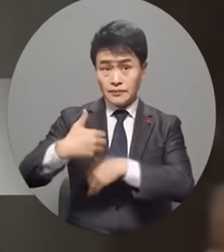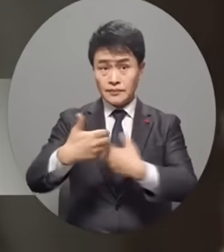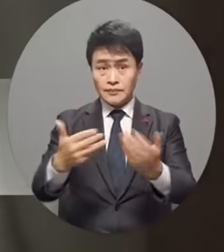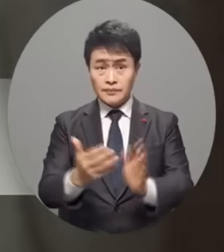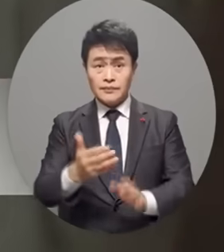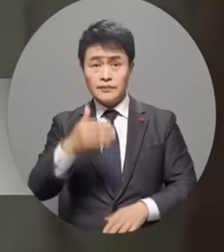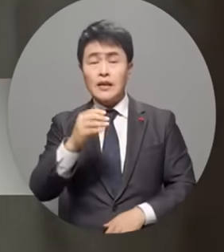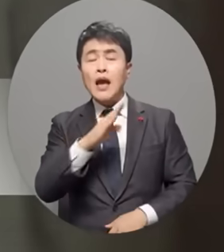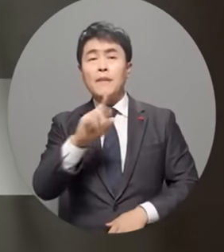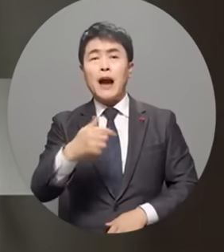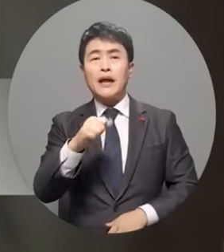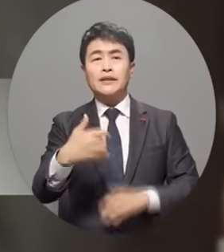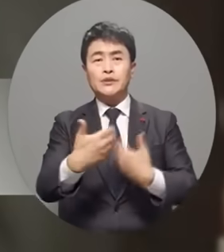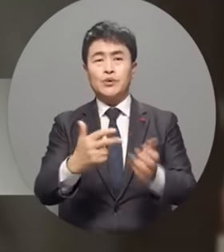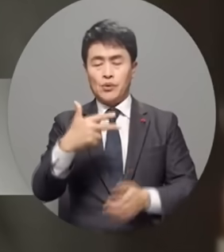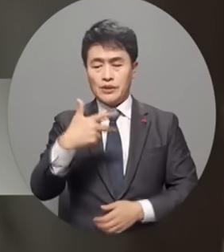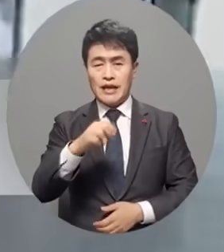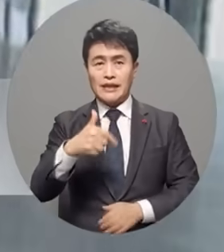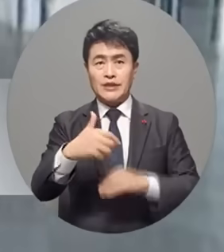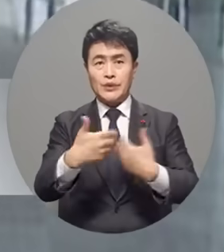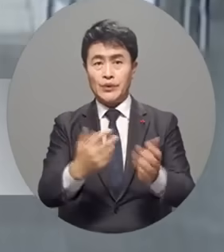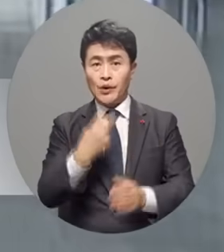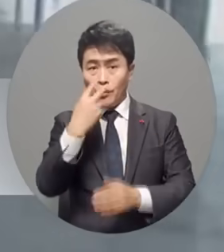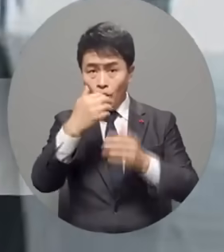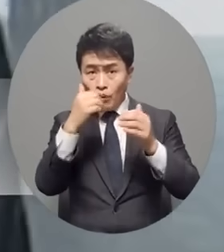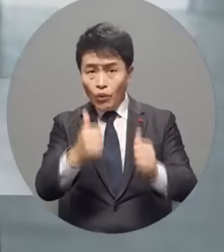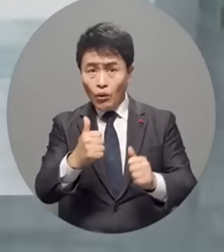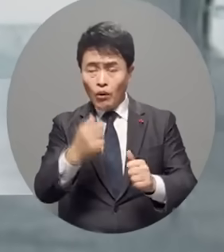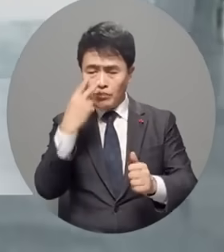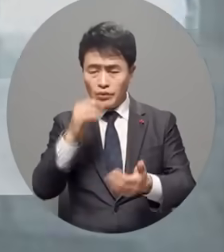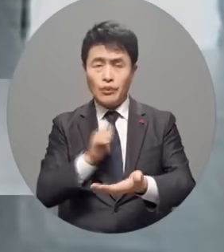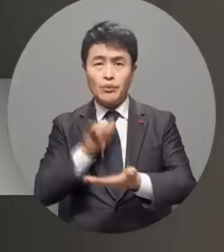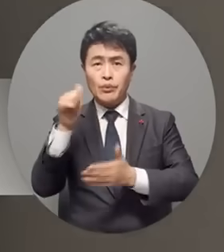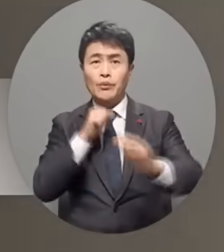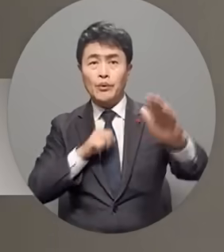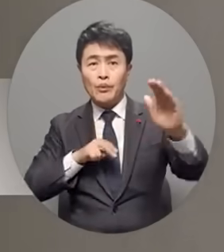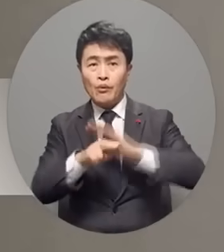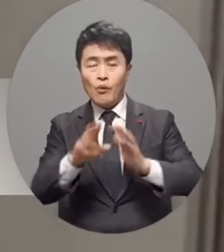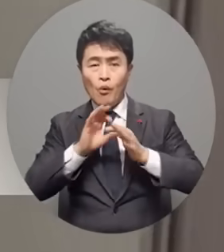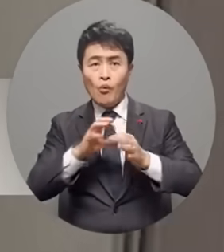(기자) 당시 특전사 공수 여단장이었던박희도와 장기오는 검찰 수사 중 미국으로